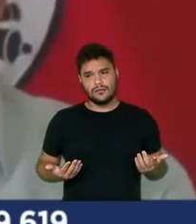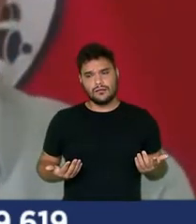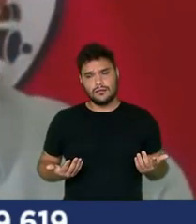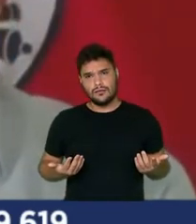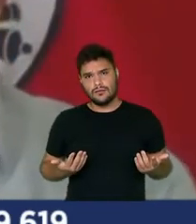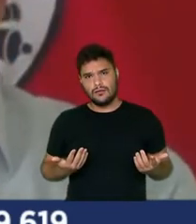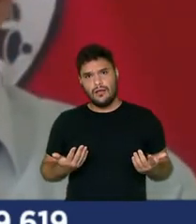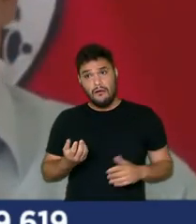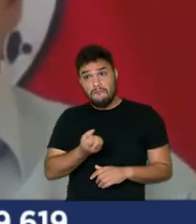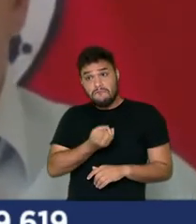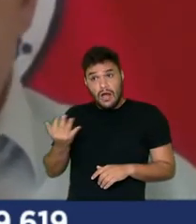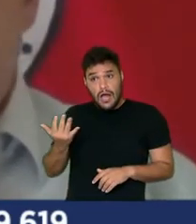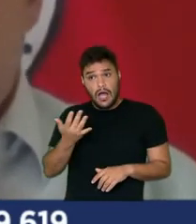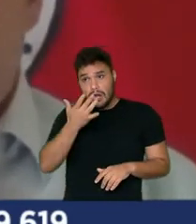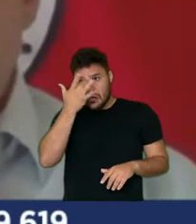MAS POR QUÊ? SE MUITOS